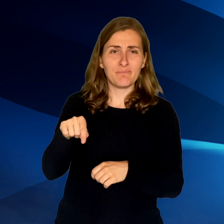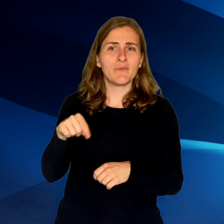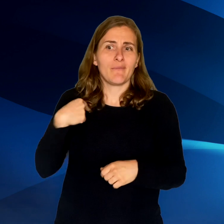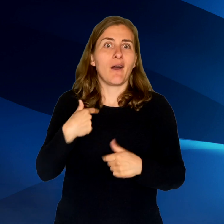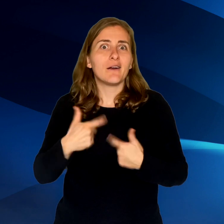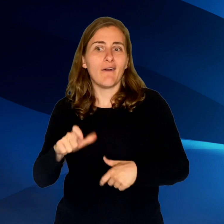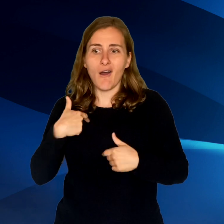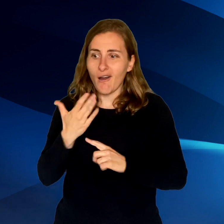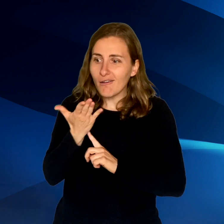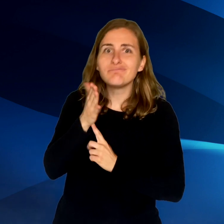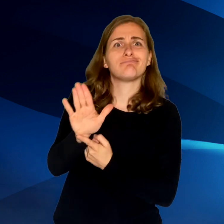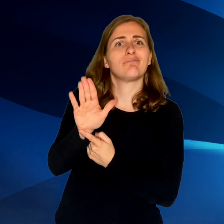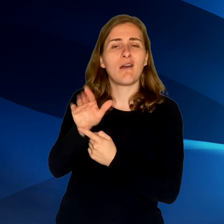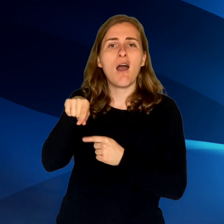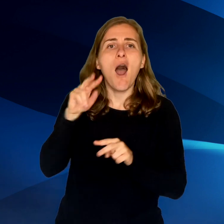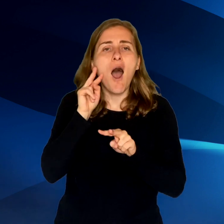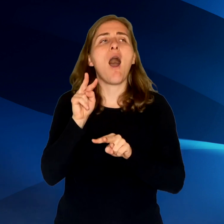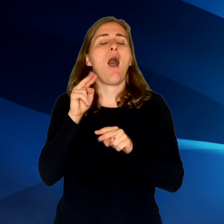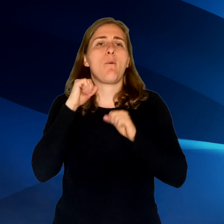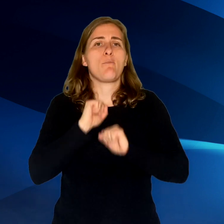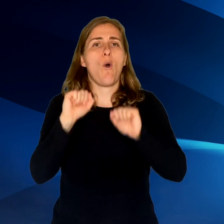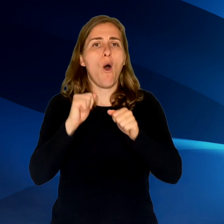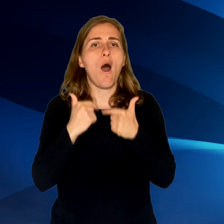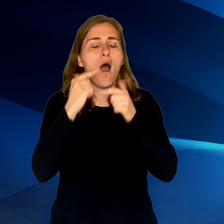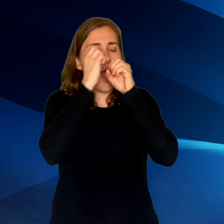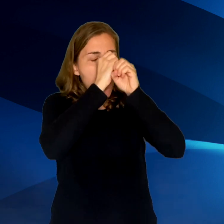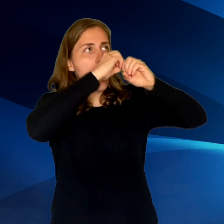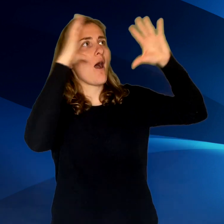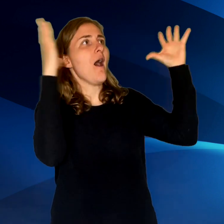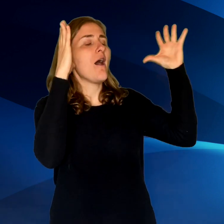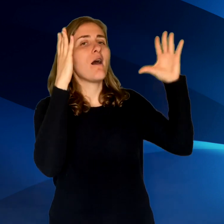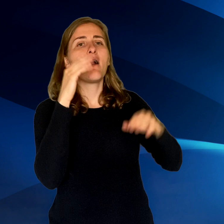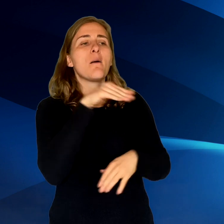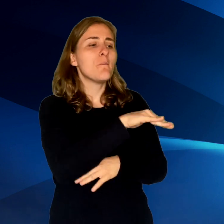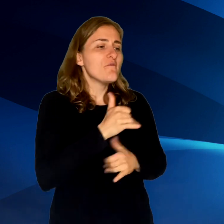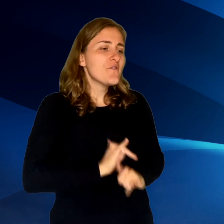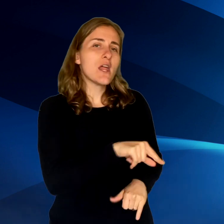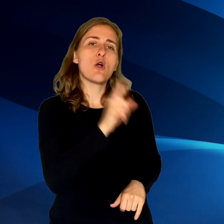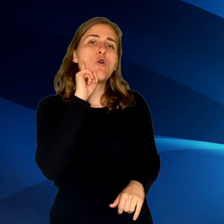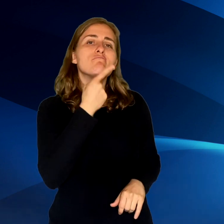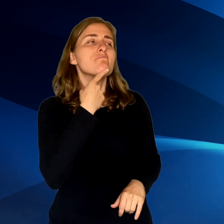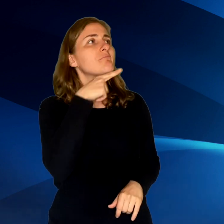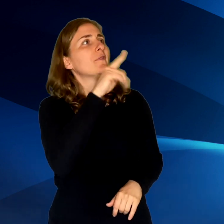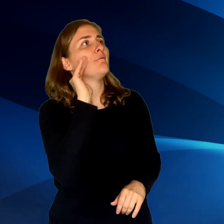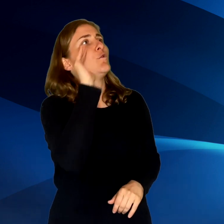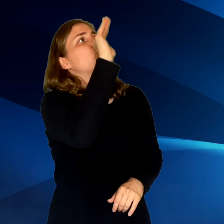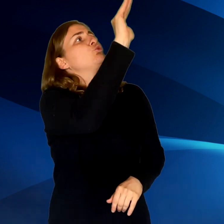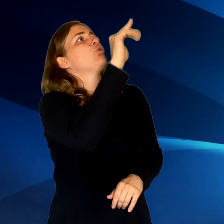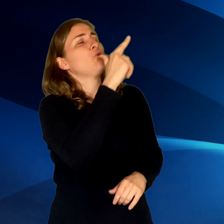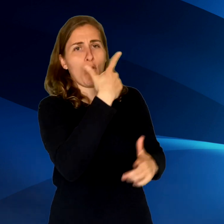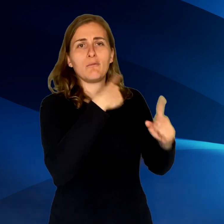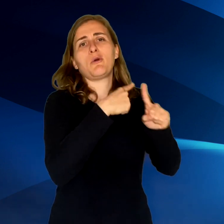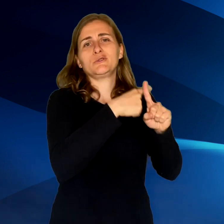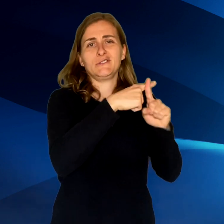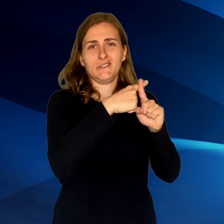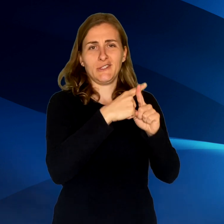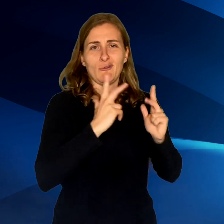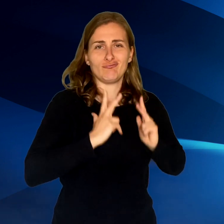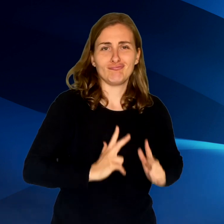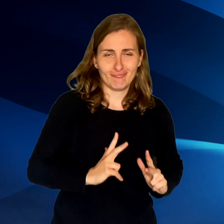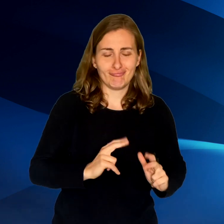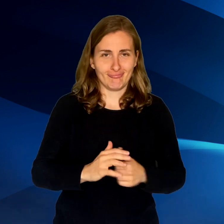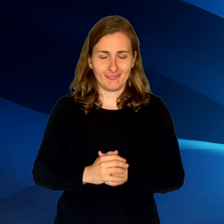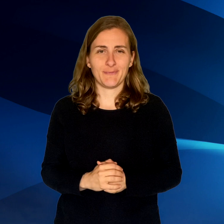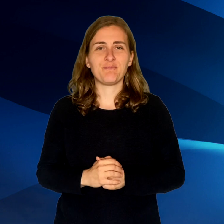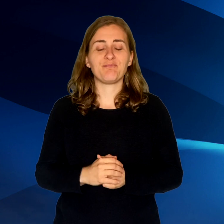Le ricerche dimostrano che i Mentori Sordi o programmi di istruttori di lingua dei segni per famiglie hanno un impatto positivo sullo sviluppo linguistico dei bambini sordi